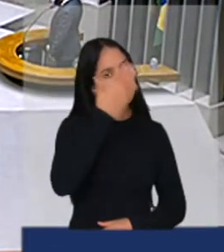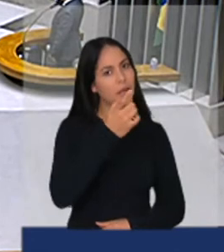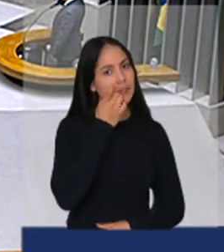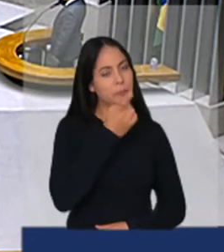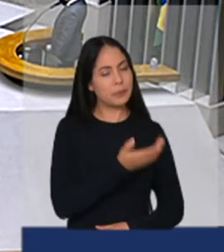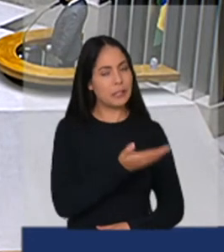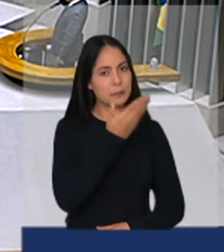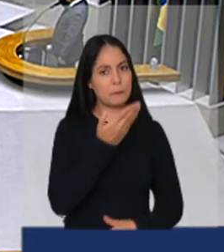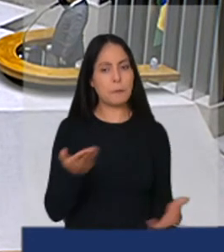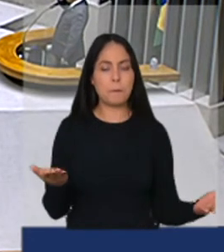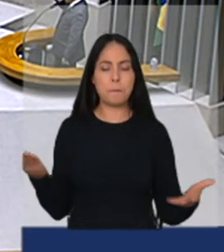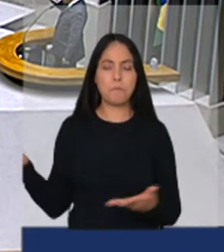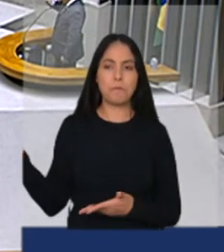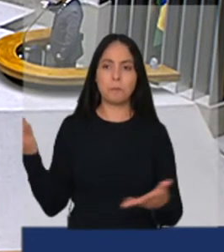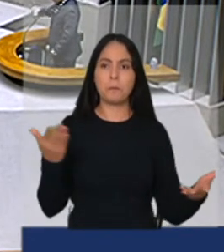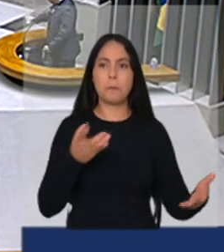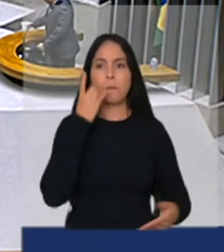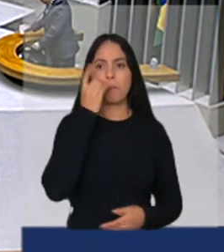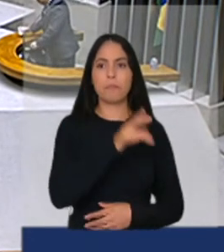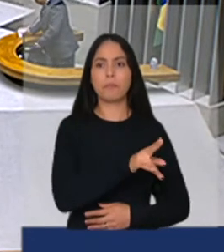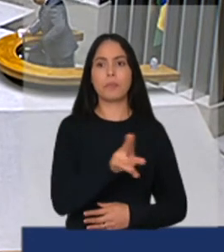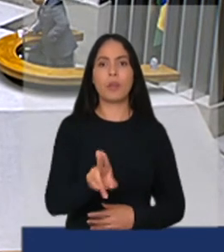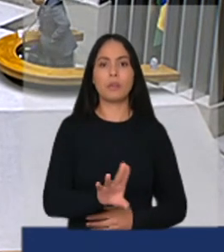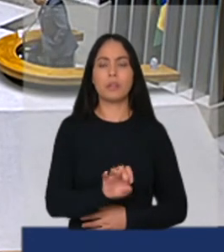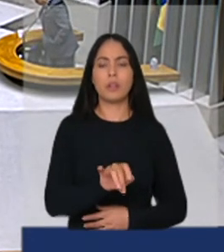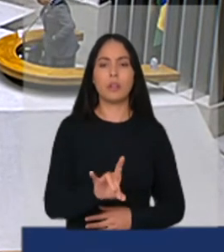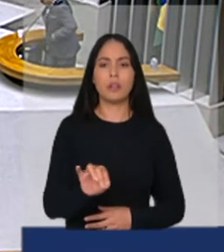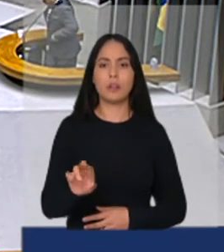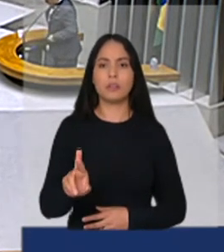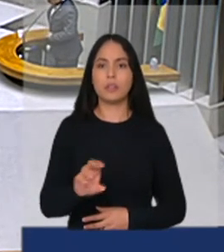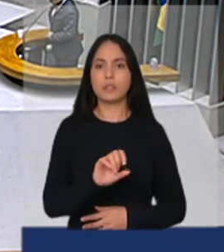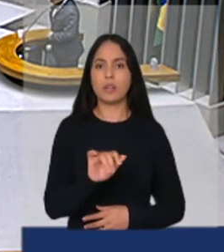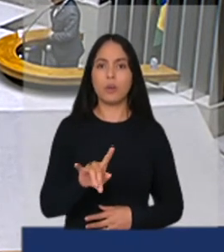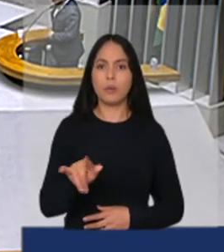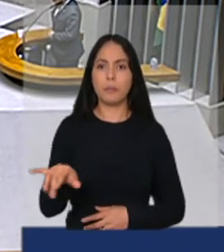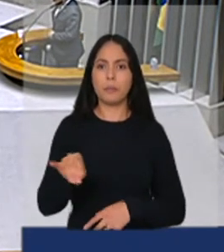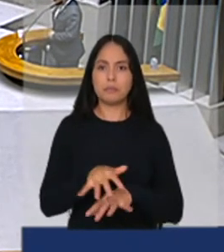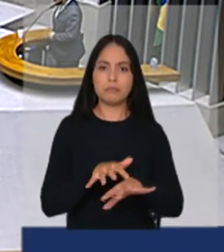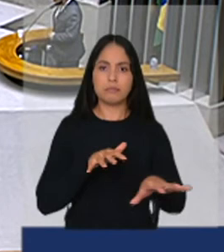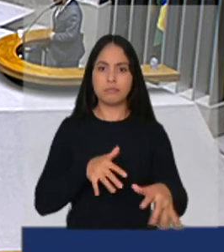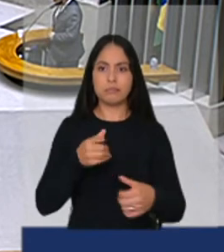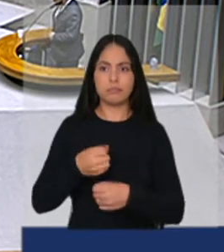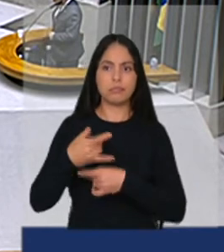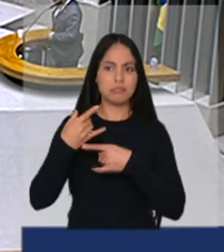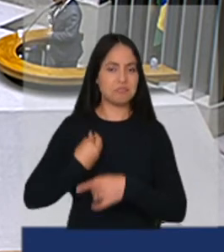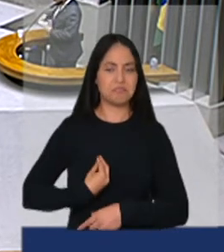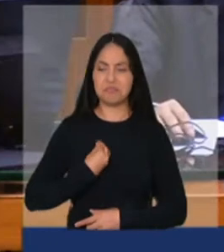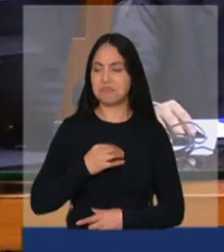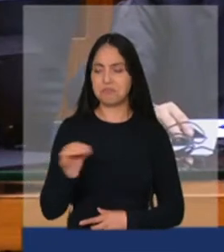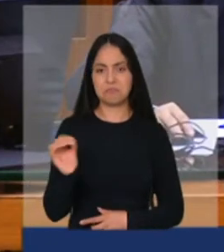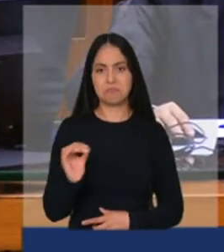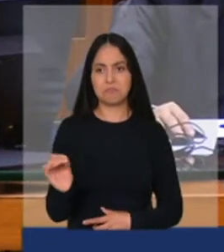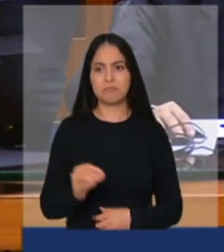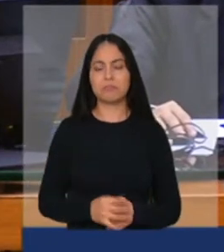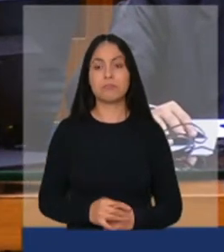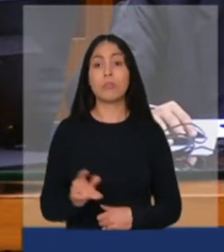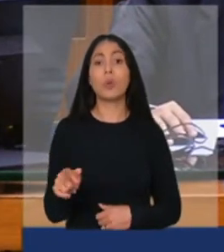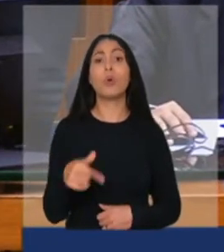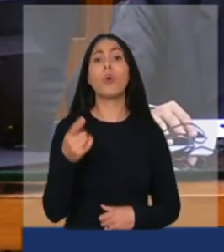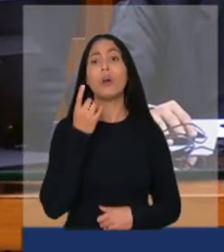AQUI DO PLENÁRIO. -- [REPÓRTER]: VOCÊ ESTÁ ACOMPANHANDO A TV CÂMARA, FASE DE BREVES COMUNICADOS DA SESSÃO VIRTUAL